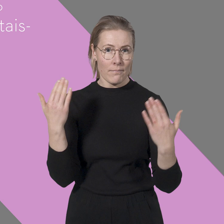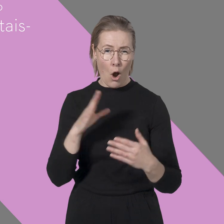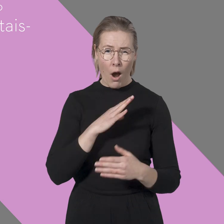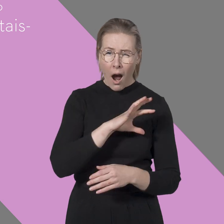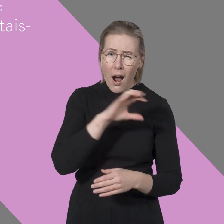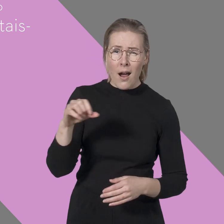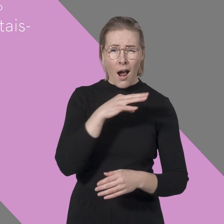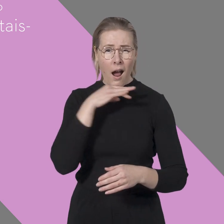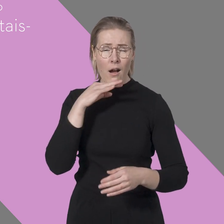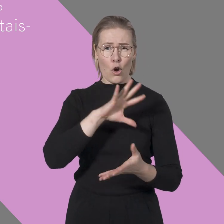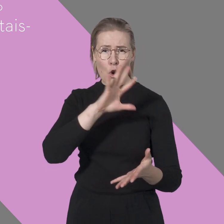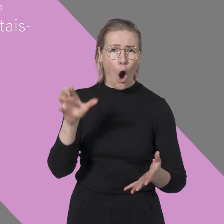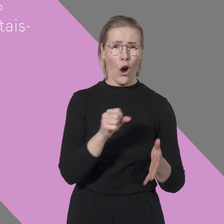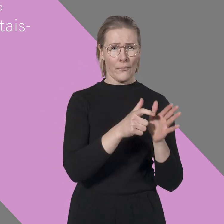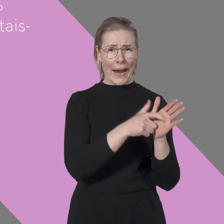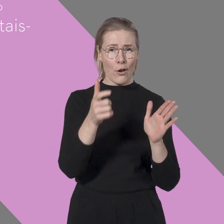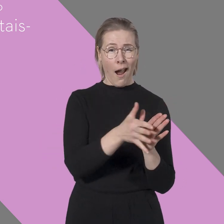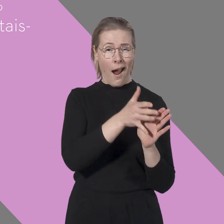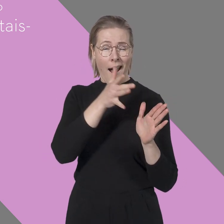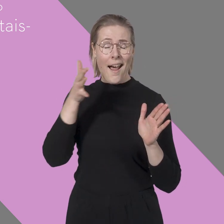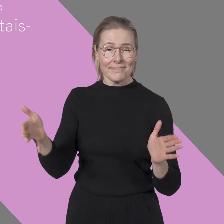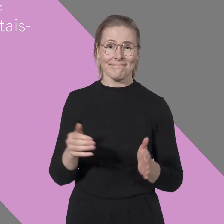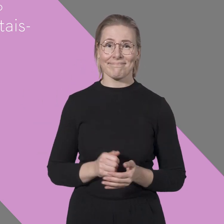mutta sitä ennen on luvassa kaikenlaista kivaa koko viikon täydeltä!